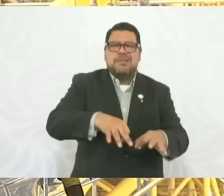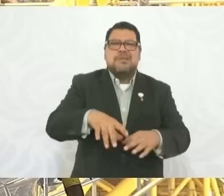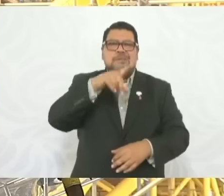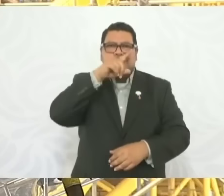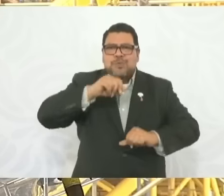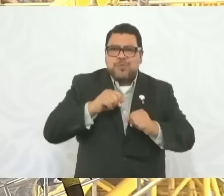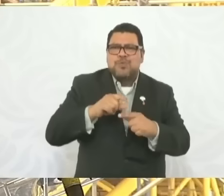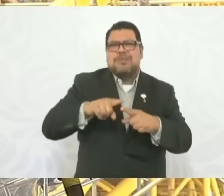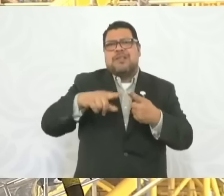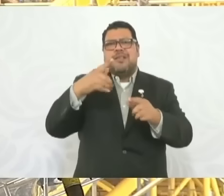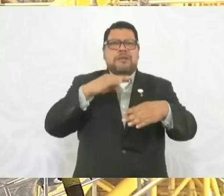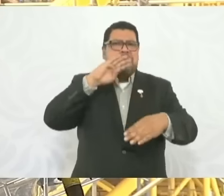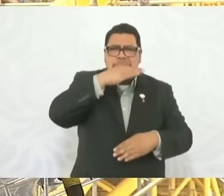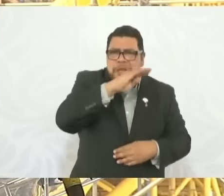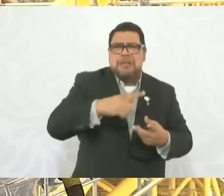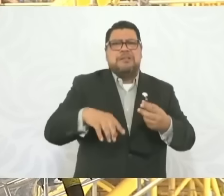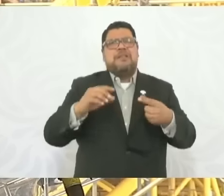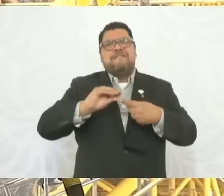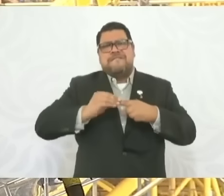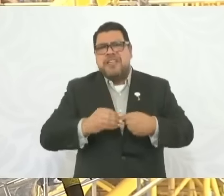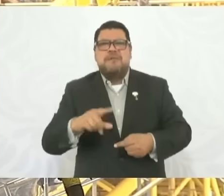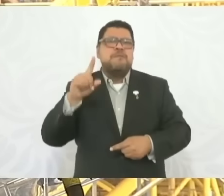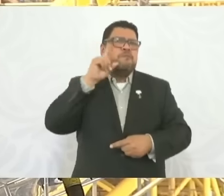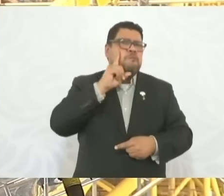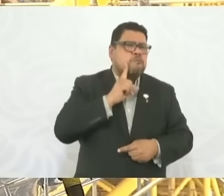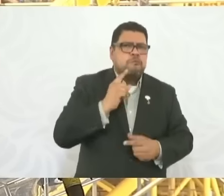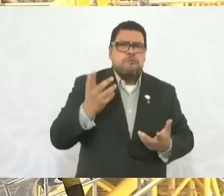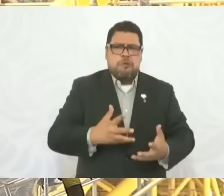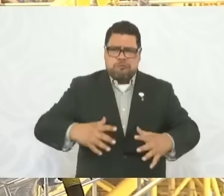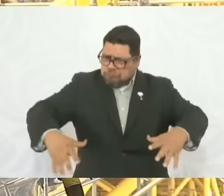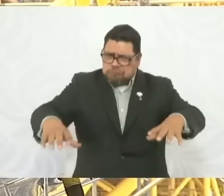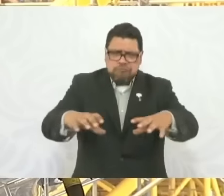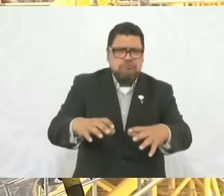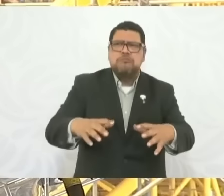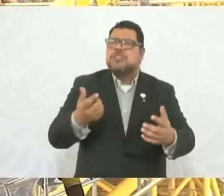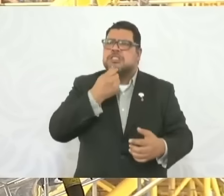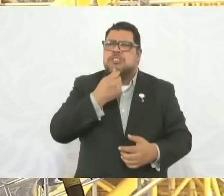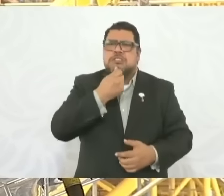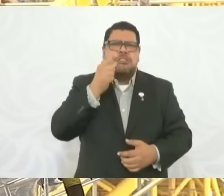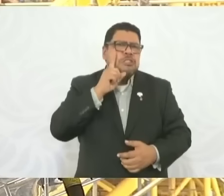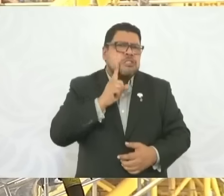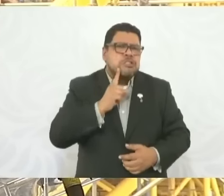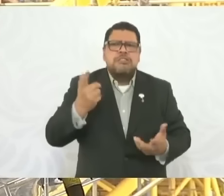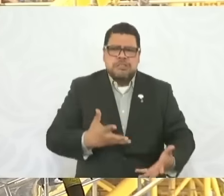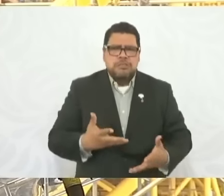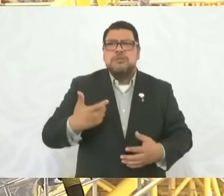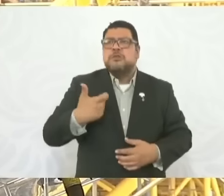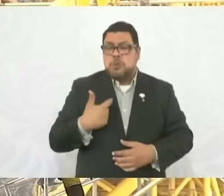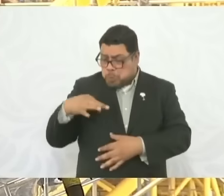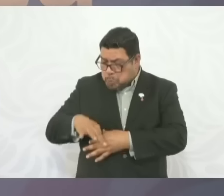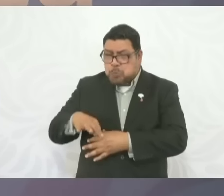maíz y frijol. Mujeres ofrecieron sus joyas. Niñas y niños entregaron sus pequeños ahorros.